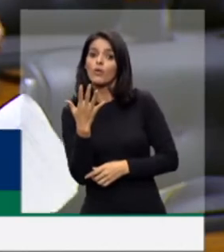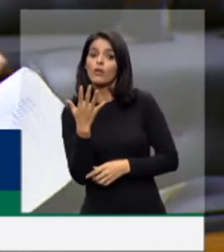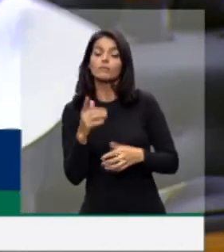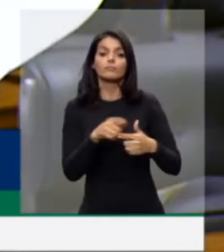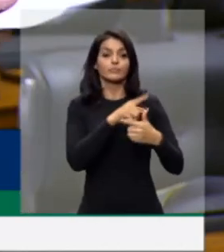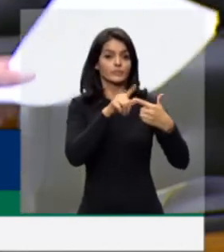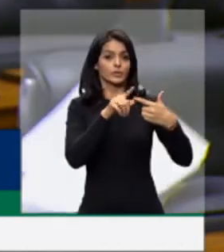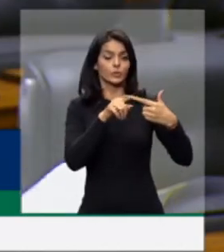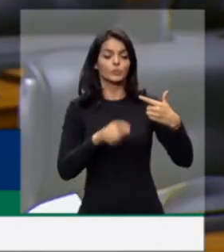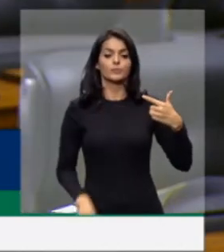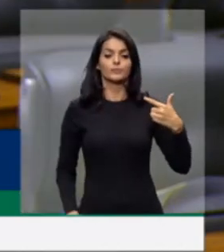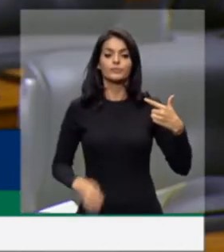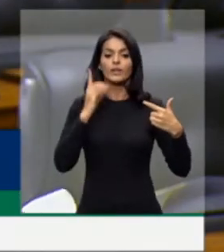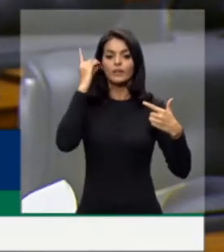É DE RONDÔNIA PASSA A SER COMPARTILHADO DE UMA FORMA